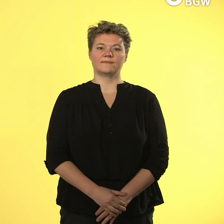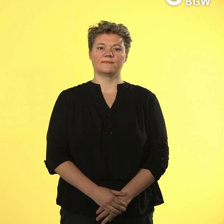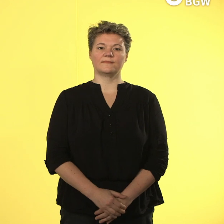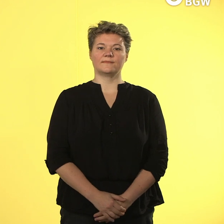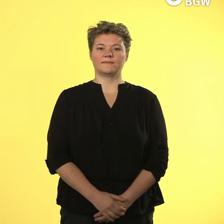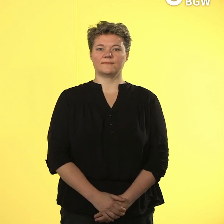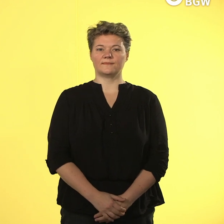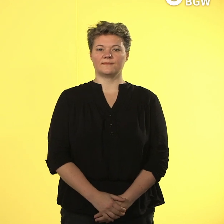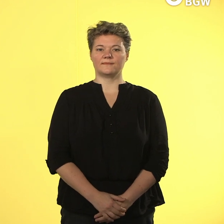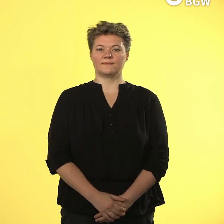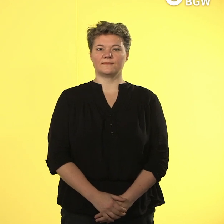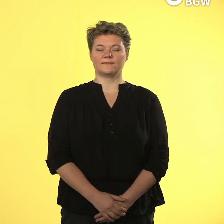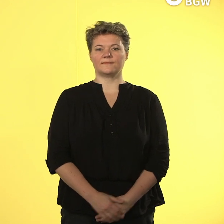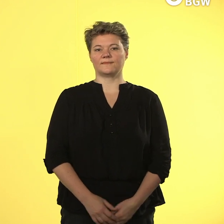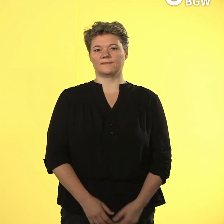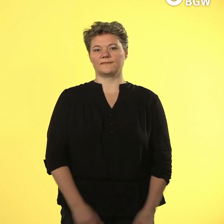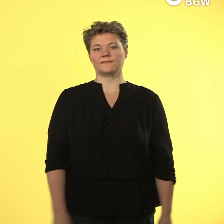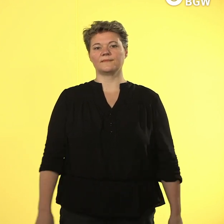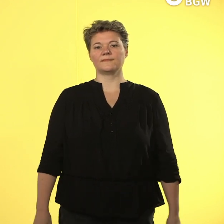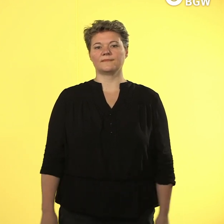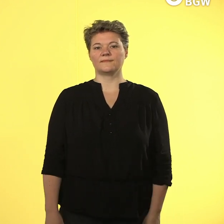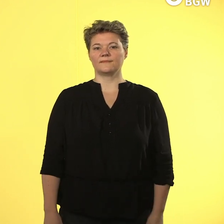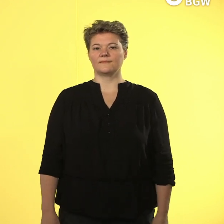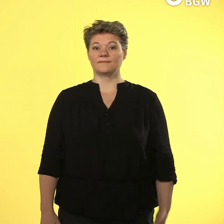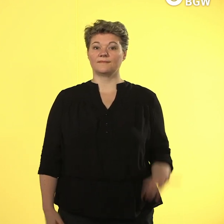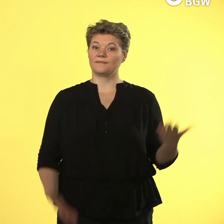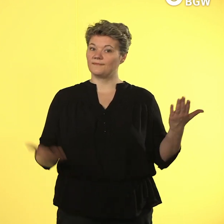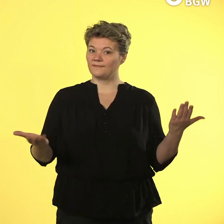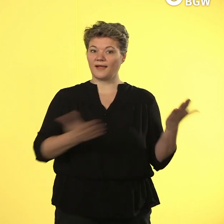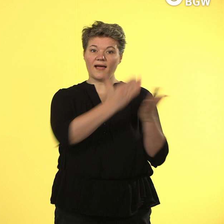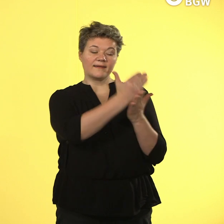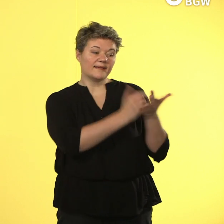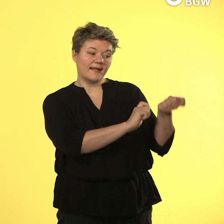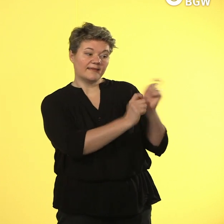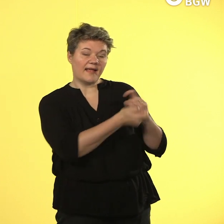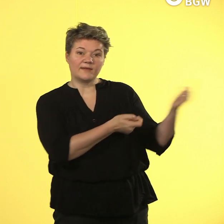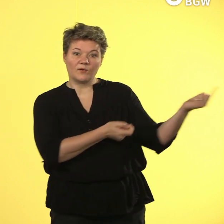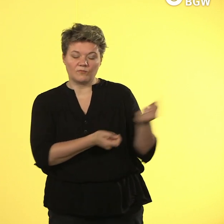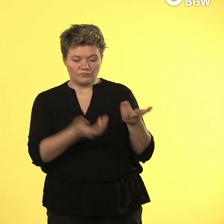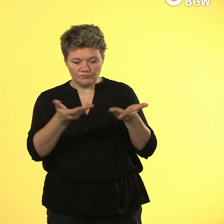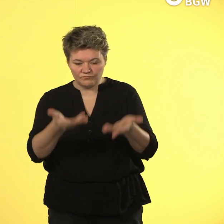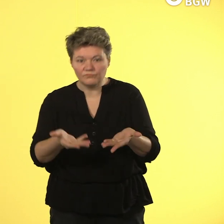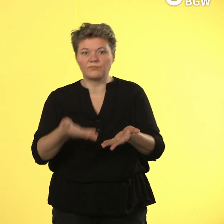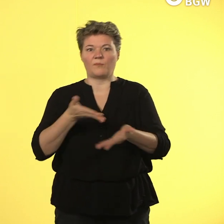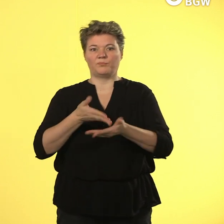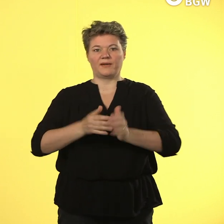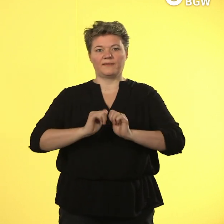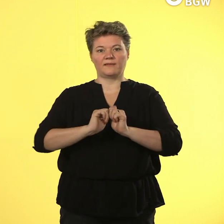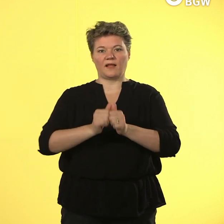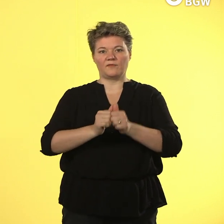(Moderator) Rechtliche Änderungen, wie wir das derzeit sehr oft erleben. Auch in Bezug auf die Behindertenhilfe, haben wir vielfältige Veränderungsprozesse,